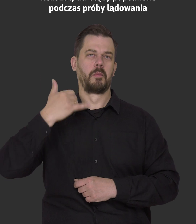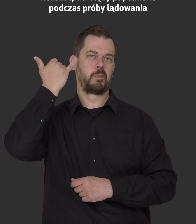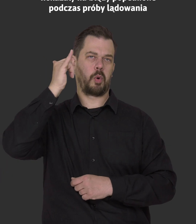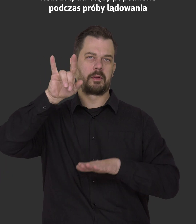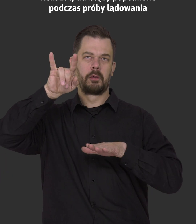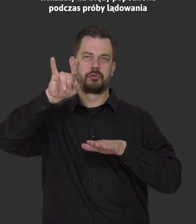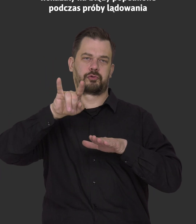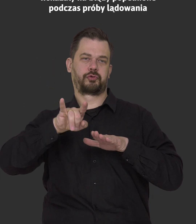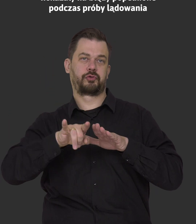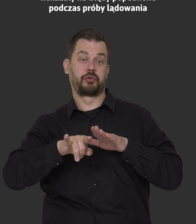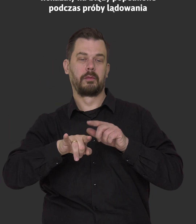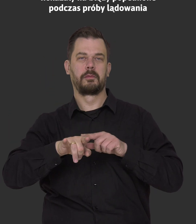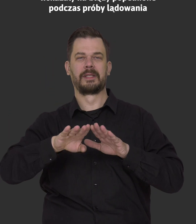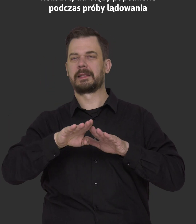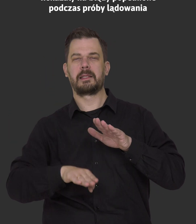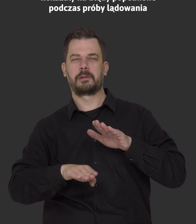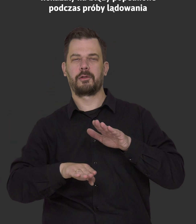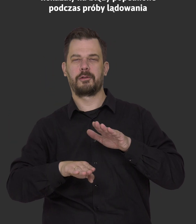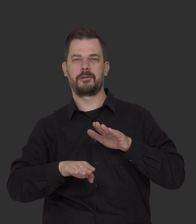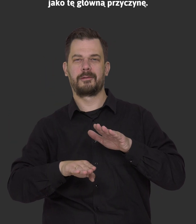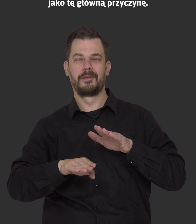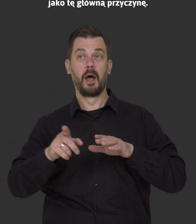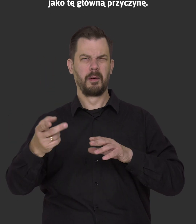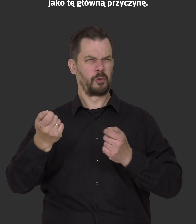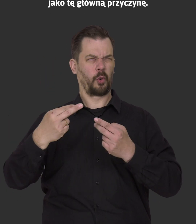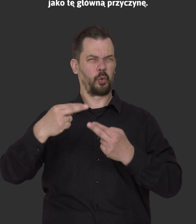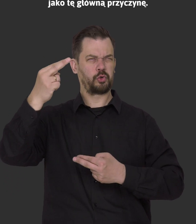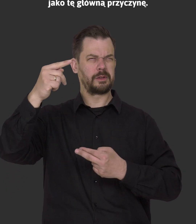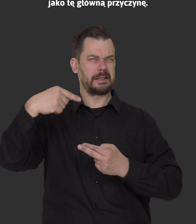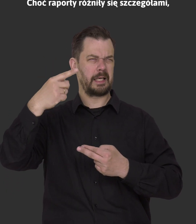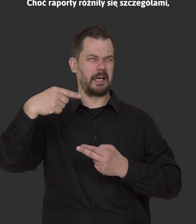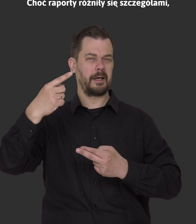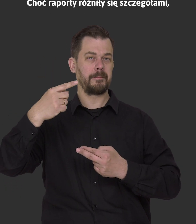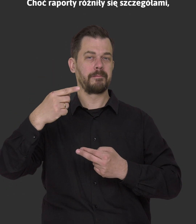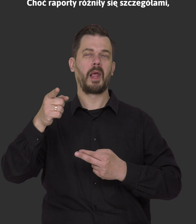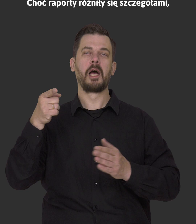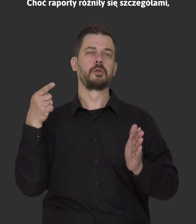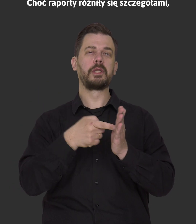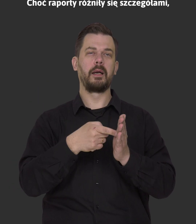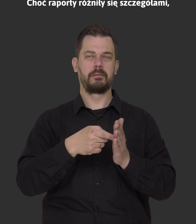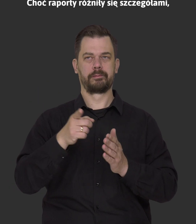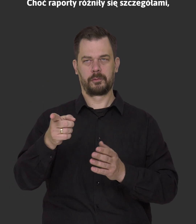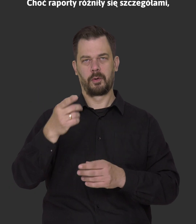wskazały na błędy popełnione podczas próby lądowania jako tę główną przyczynę. Choć raporty różniły się szczegółami,